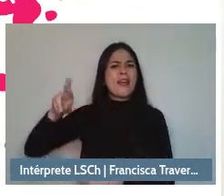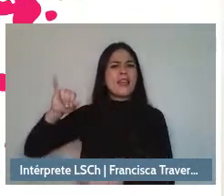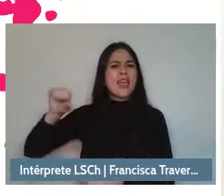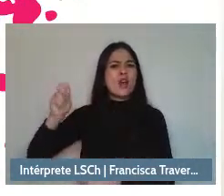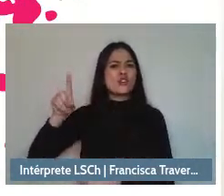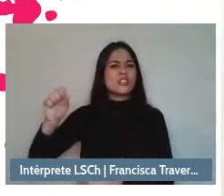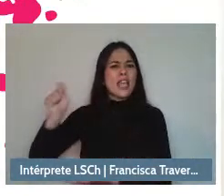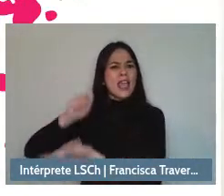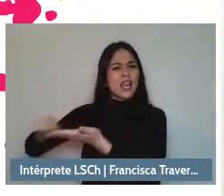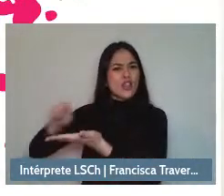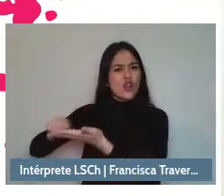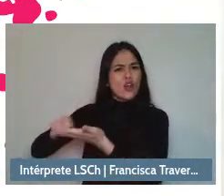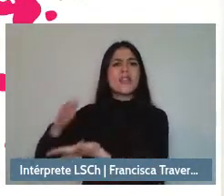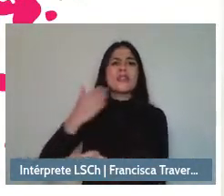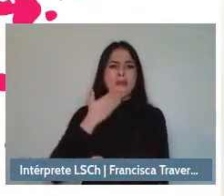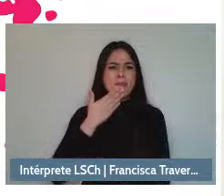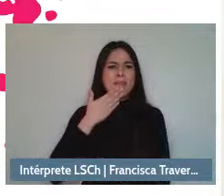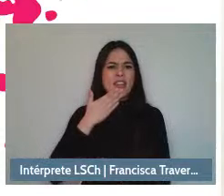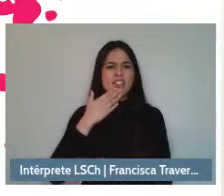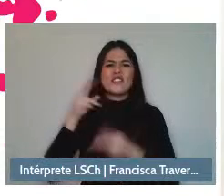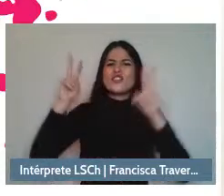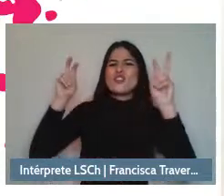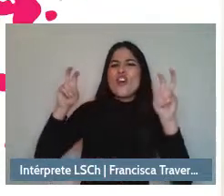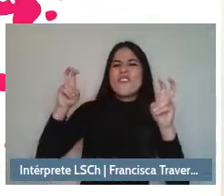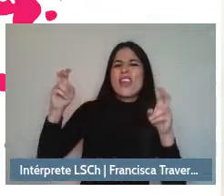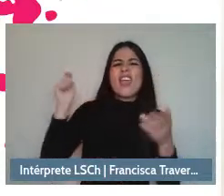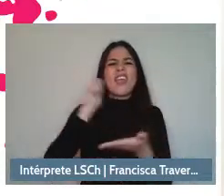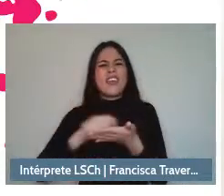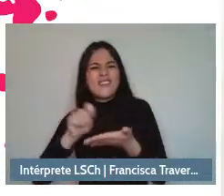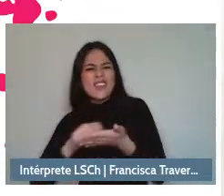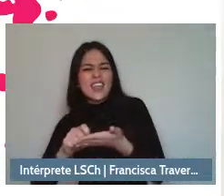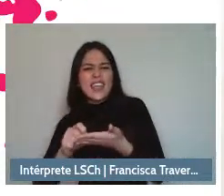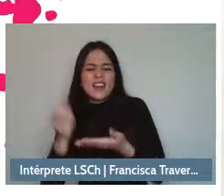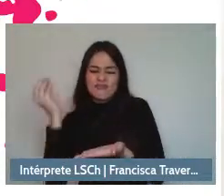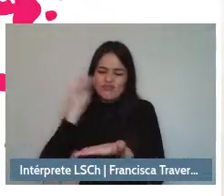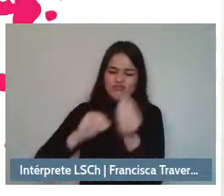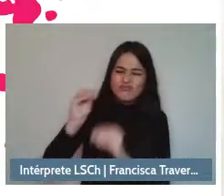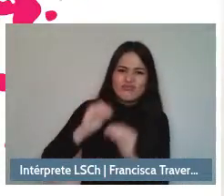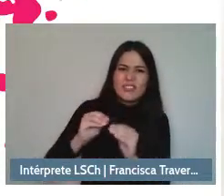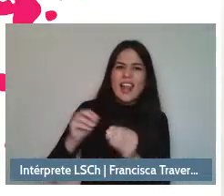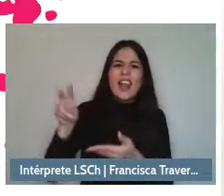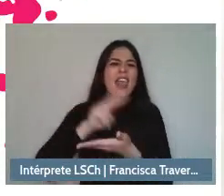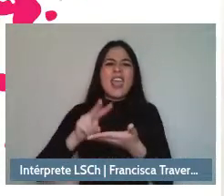sobre escribir, sobre leer, sobre lo que salga, en realidad.